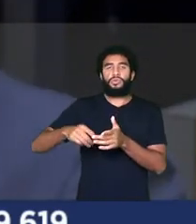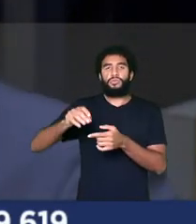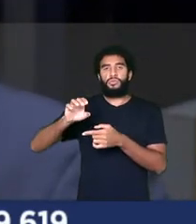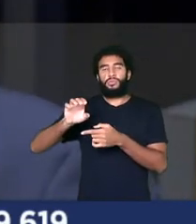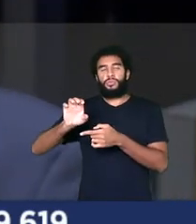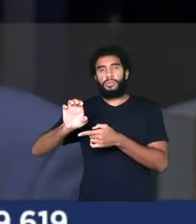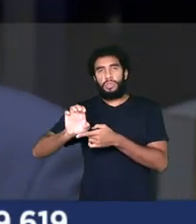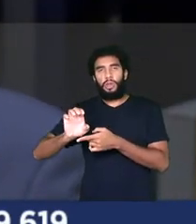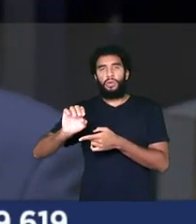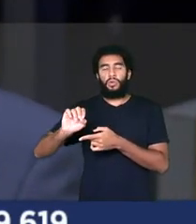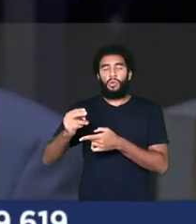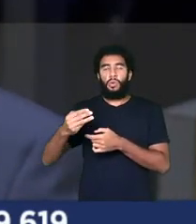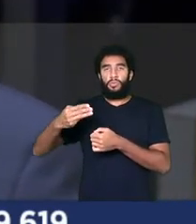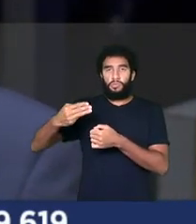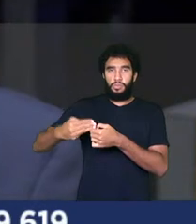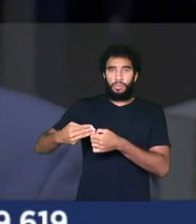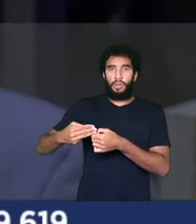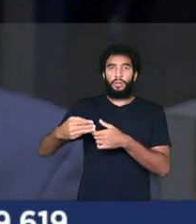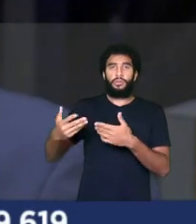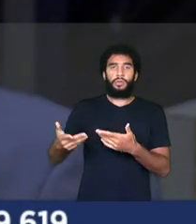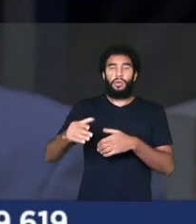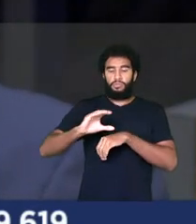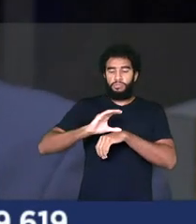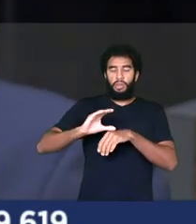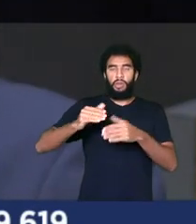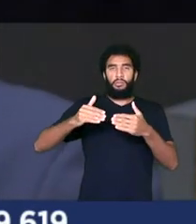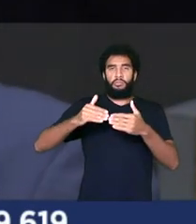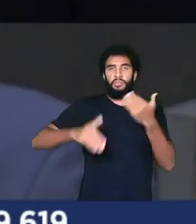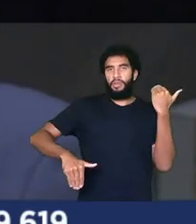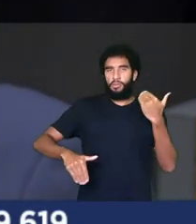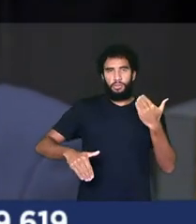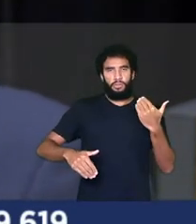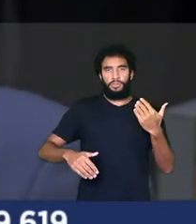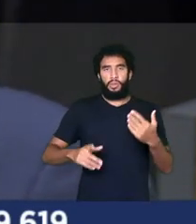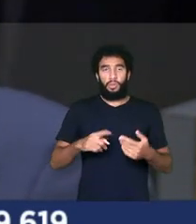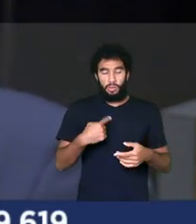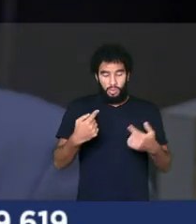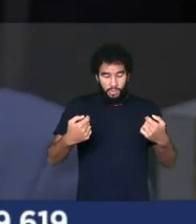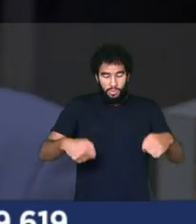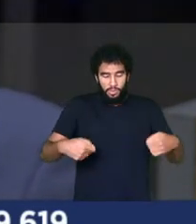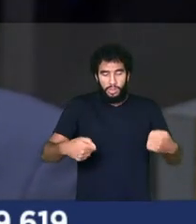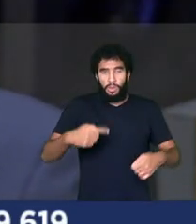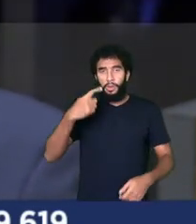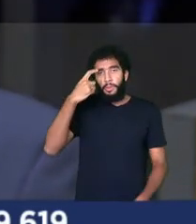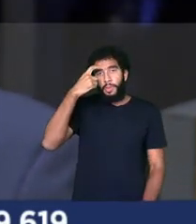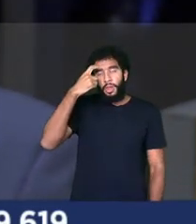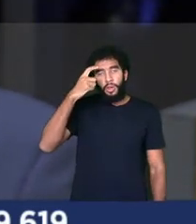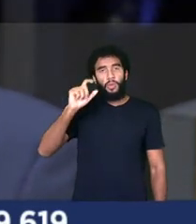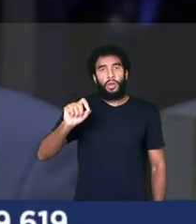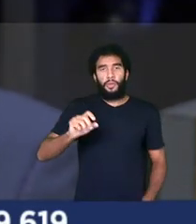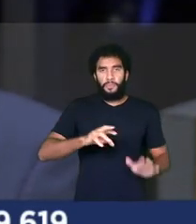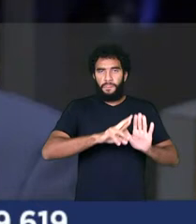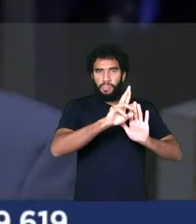QUE SÃO ESTADUAIS E QUE SÃO MUNICIPAIS, ENTÃO ISSO GERA UMA INCONSTITUCIONALIDADE, NÓS PRECISAMOS CONSIDERAR O QUE DISSE AQUI O RELATOR,